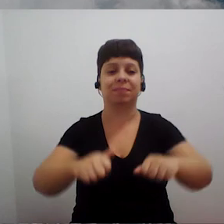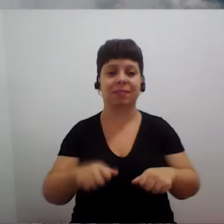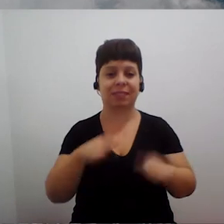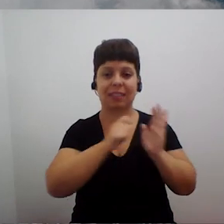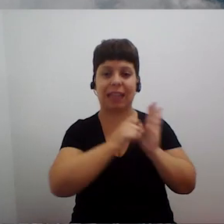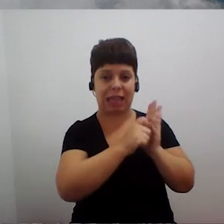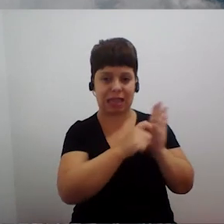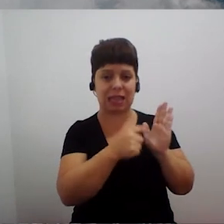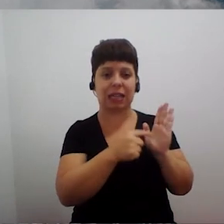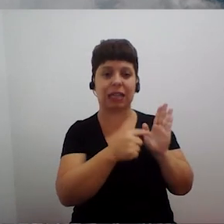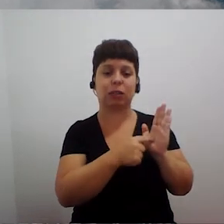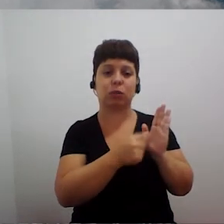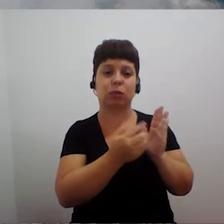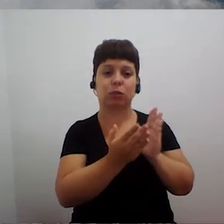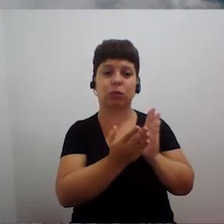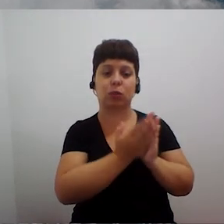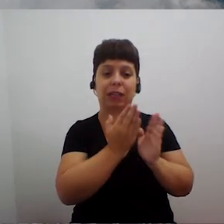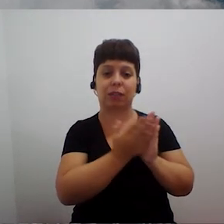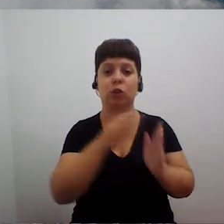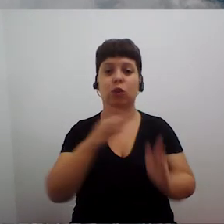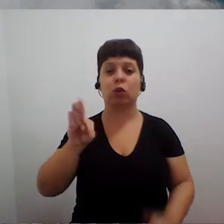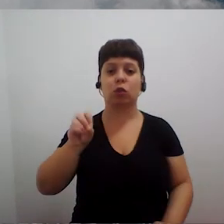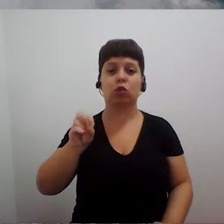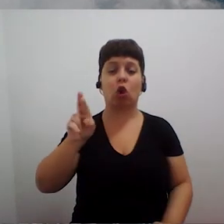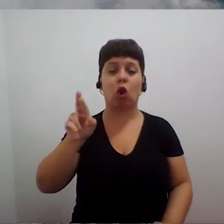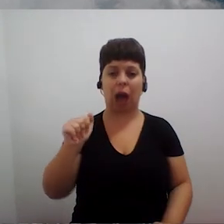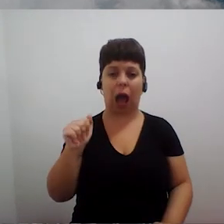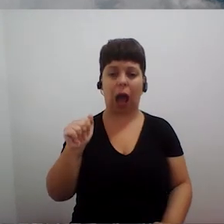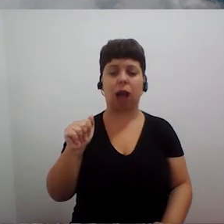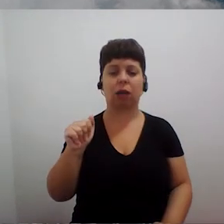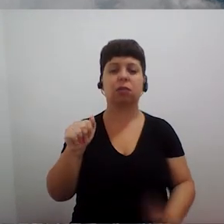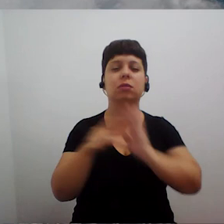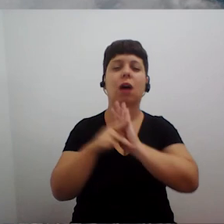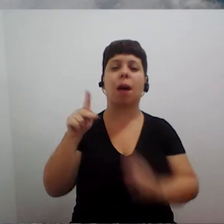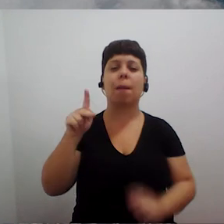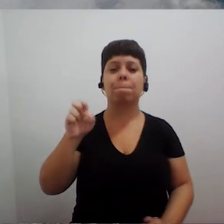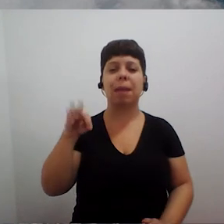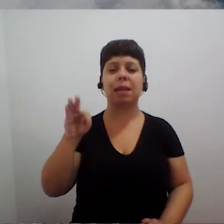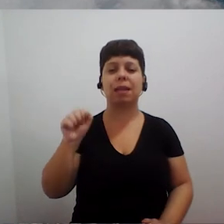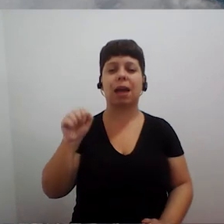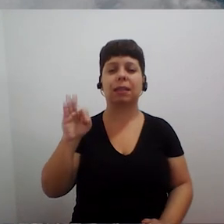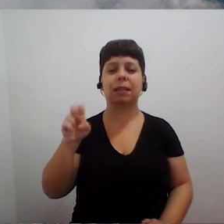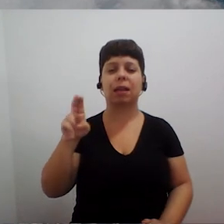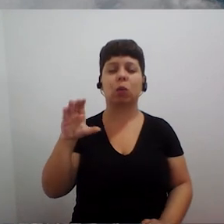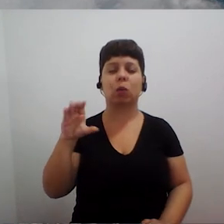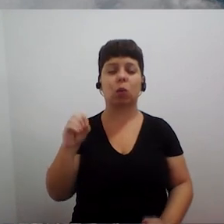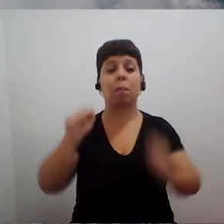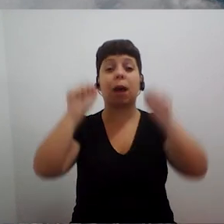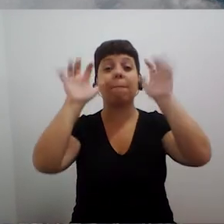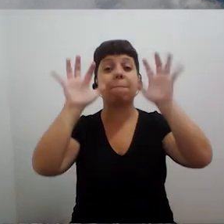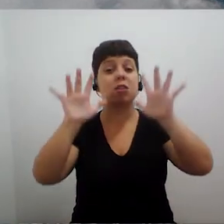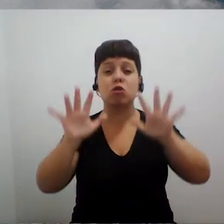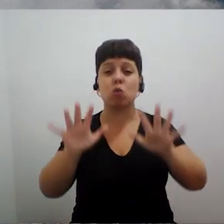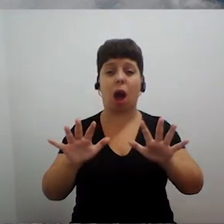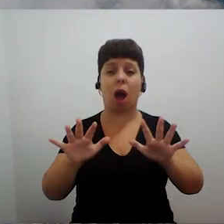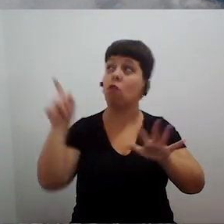está escrito no livro natural no Pentateuco e para abençoar a toda a obra de teu mal, amém.